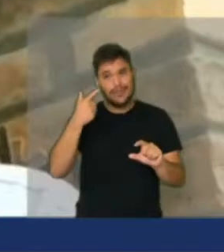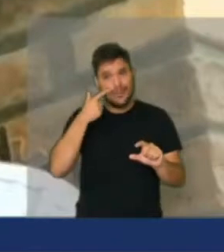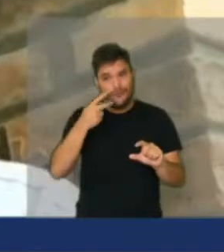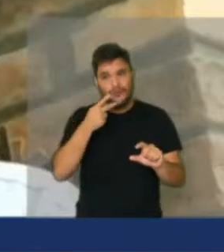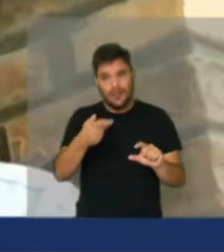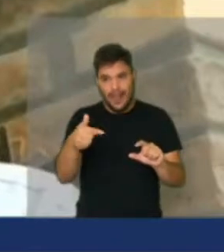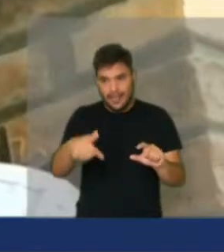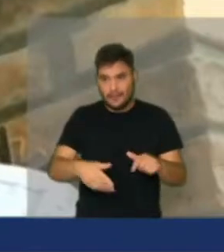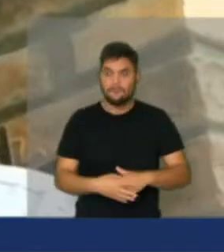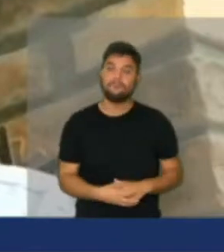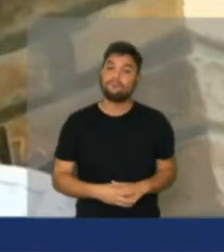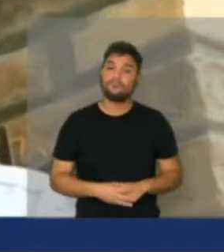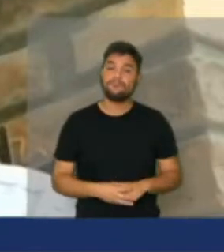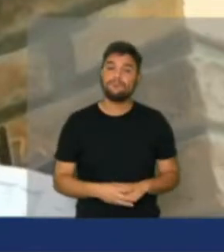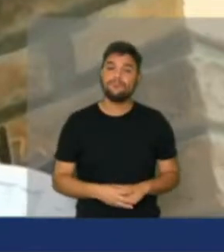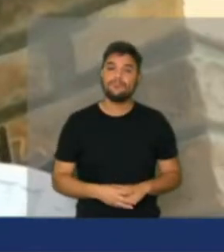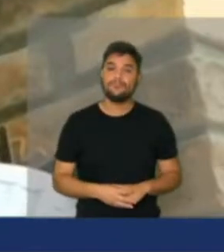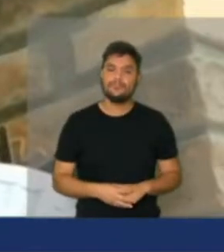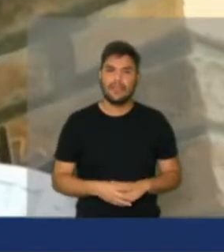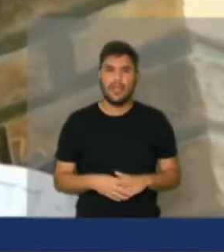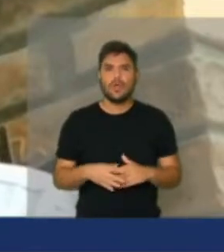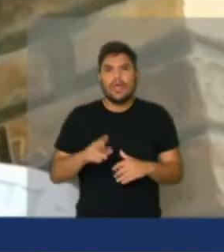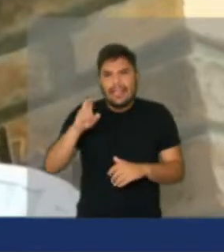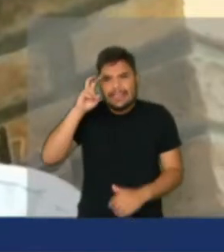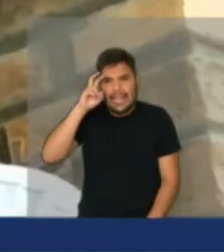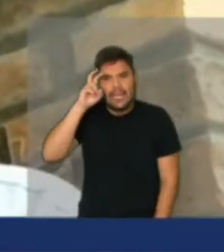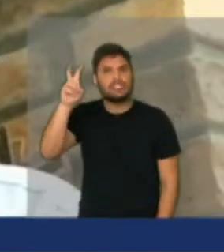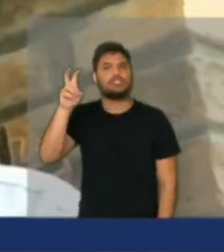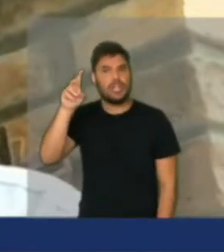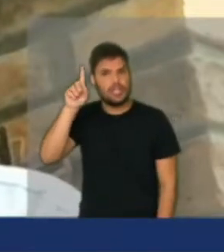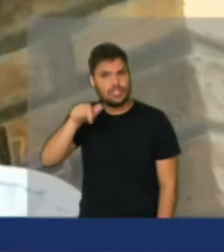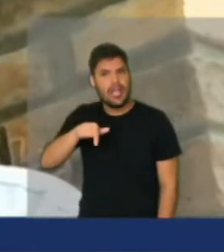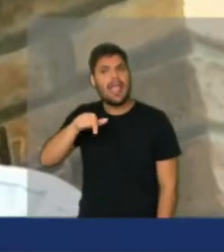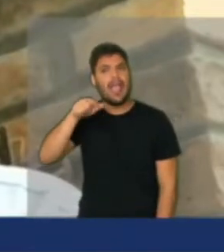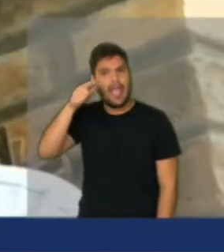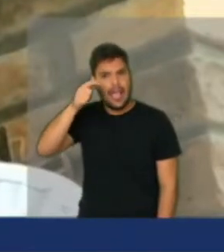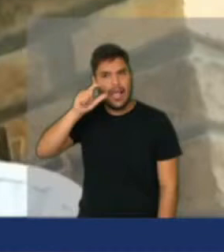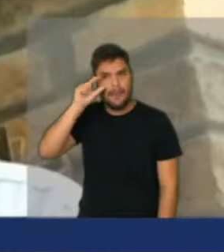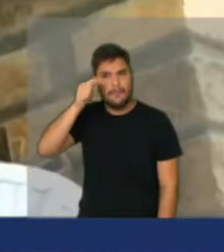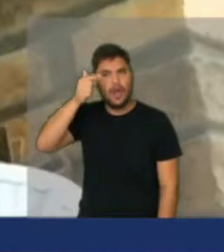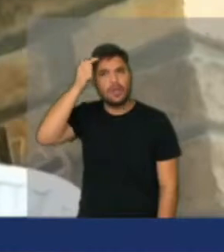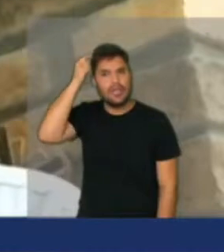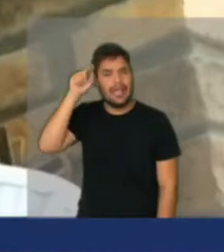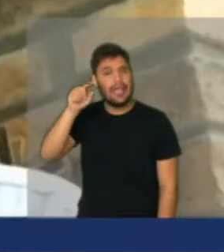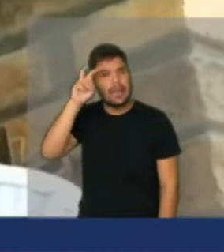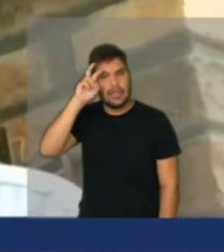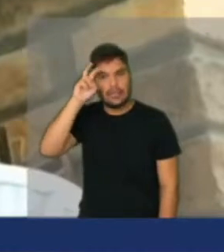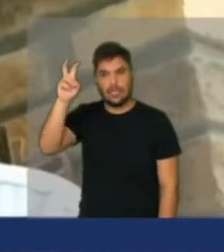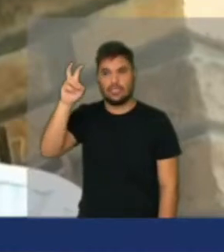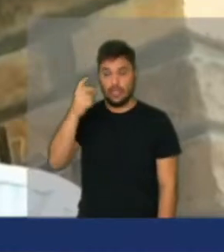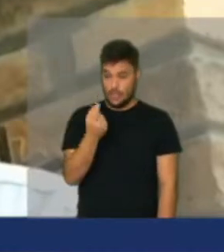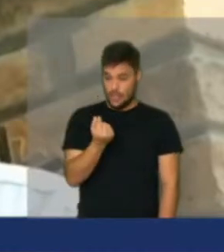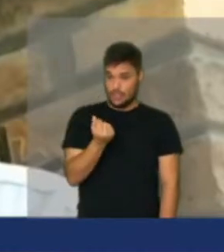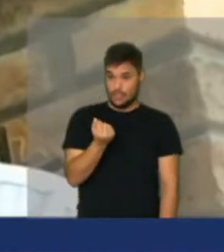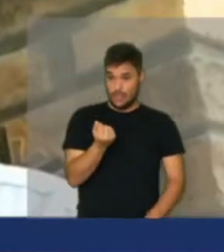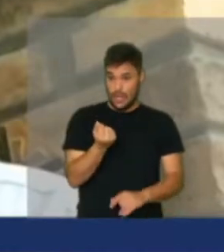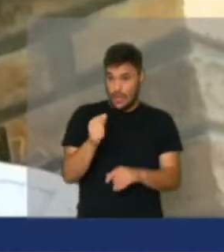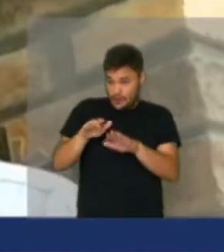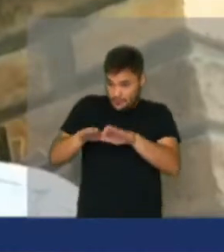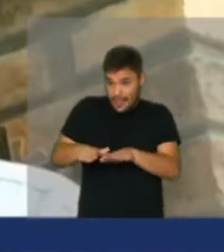ESPERTO MESMO É O PAULO GUEDES, NÃO DEIXAR O DINHEIRO DELE NUM PAÍS ONDE O MINISTRO DA ECONOMIA SE CHAMA PAULO GUEDES